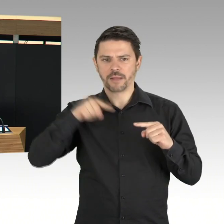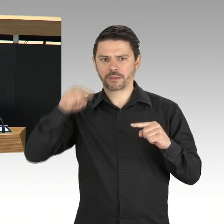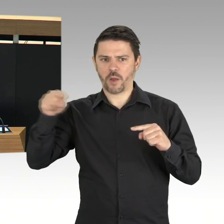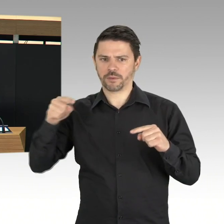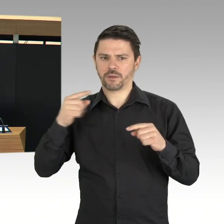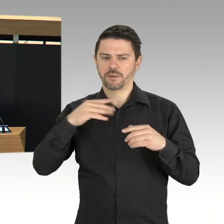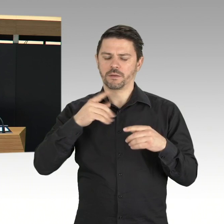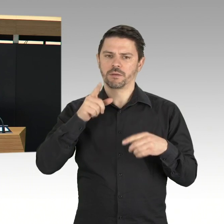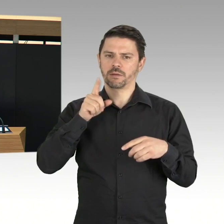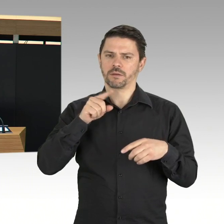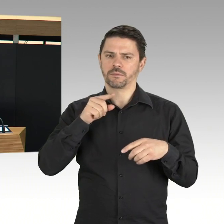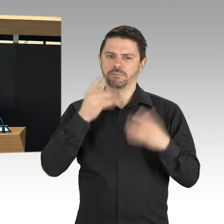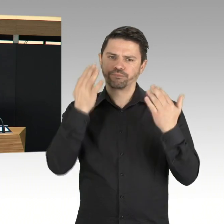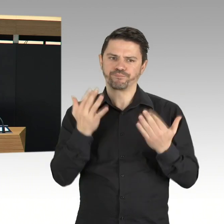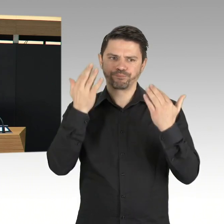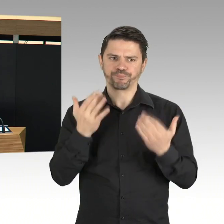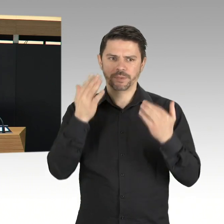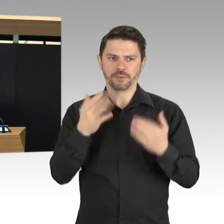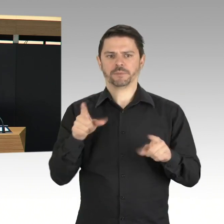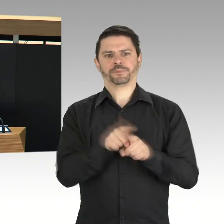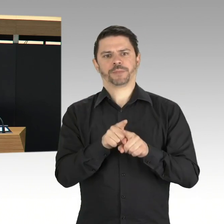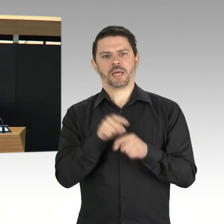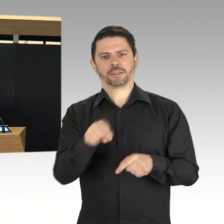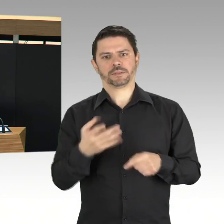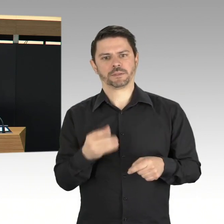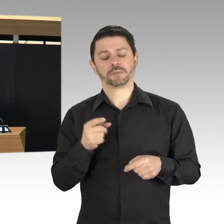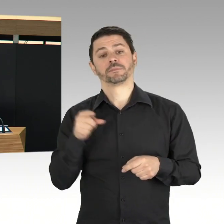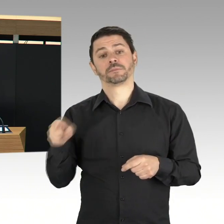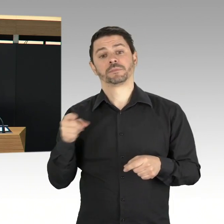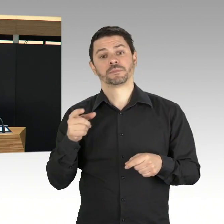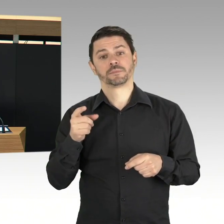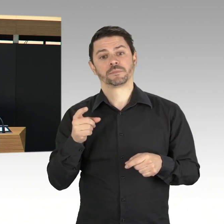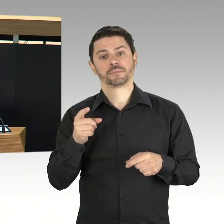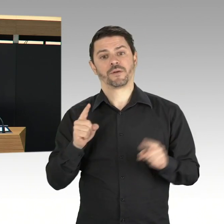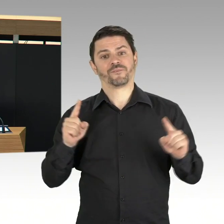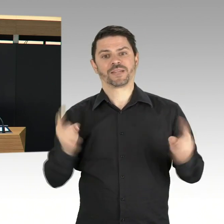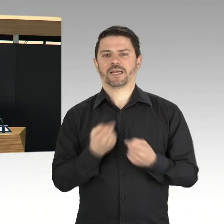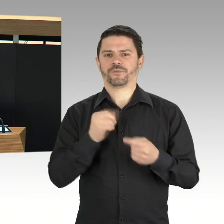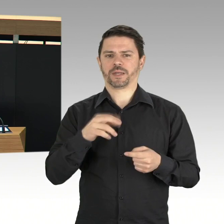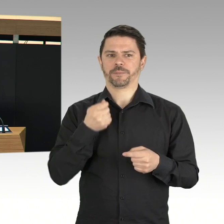sind neun Monate nach Inkrafttreten des Gesetzes abzusenken durch die Vermieterin und Vermieter.